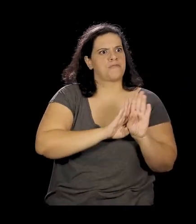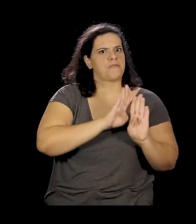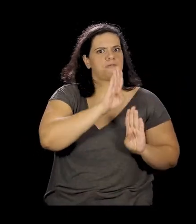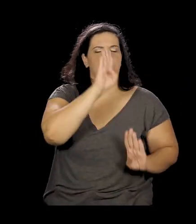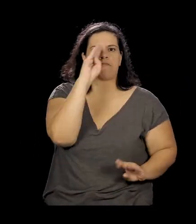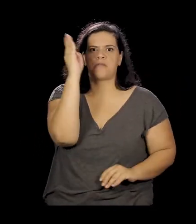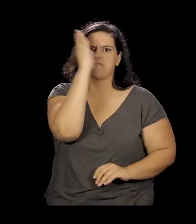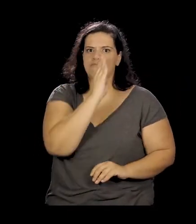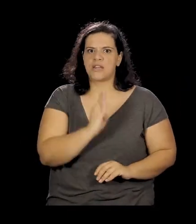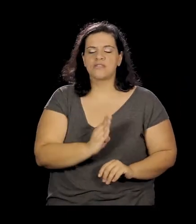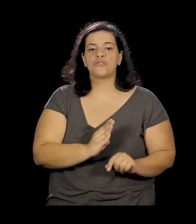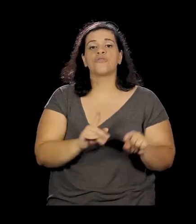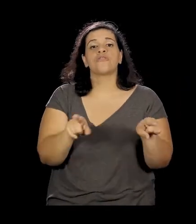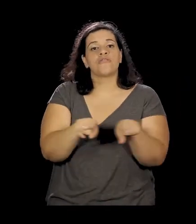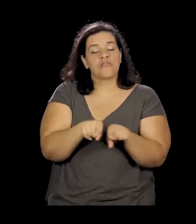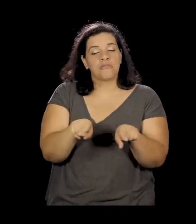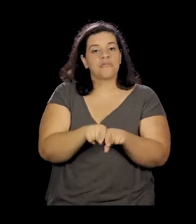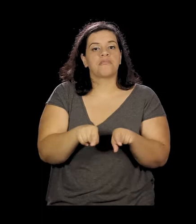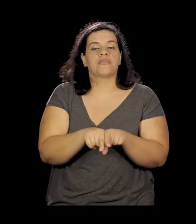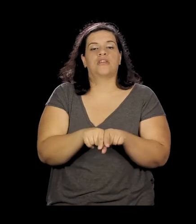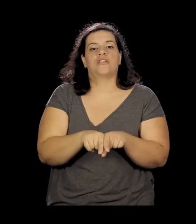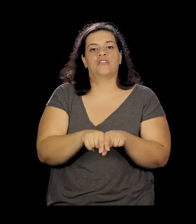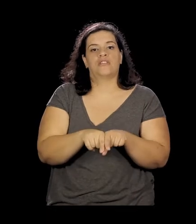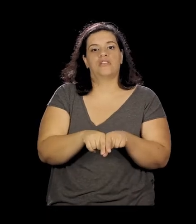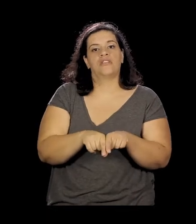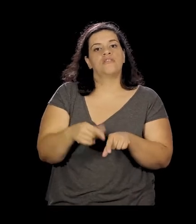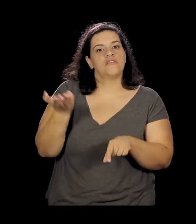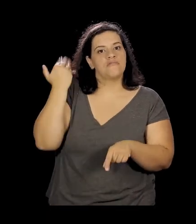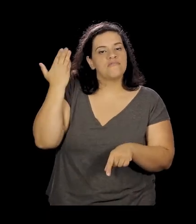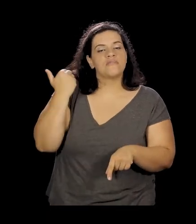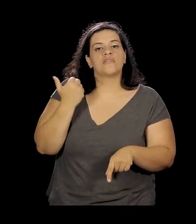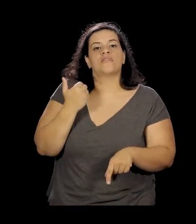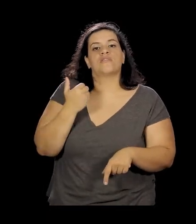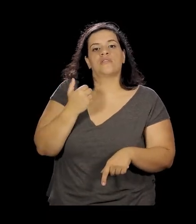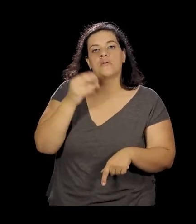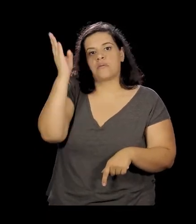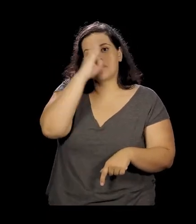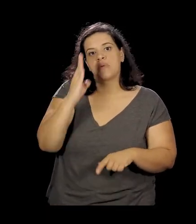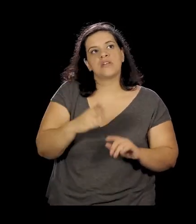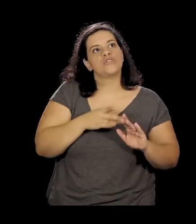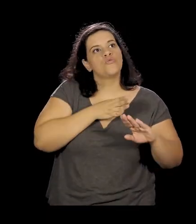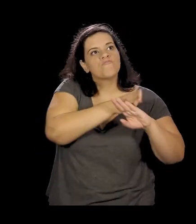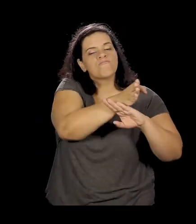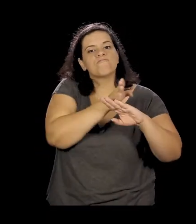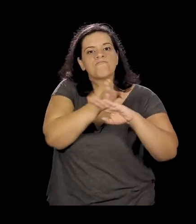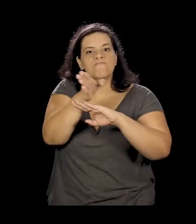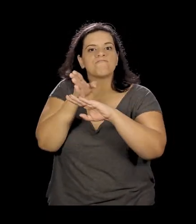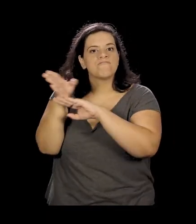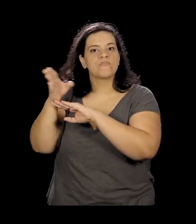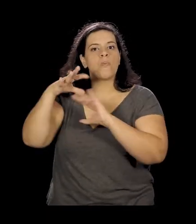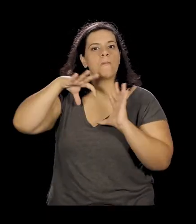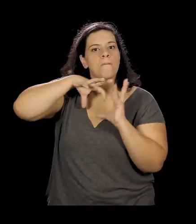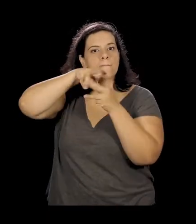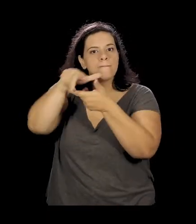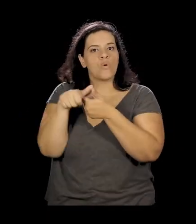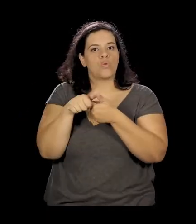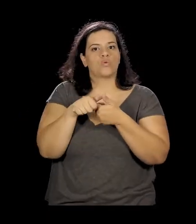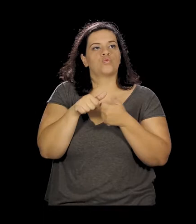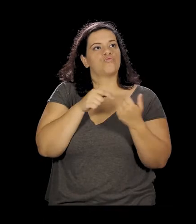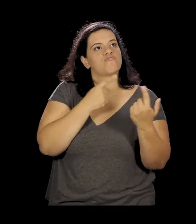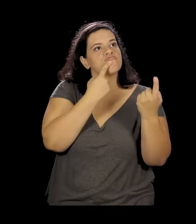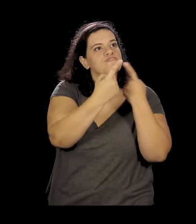e também tinha muita presença internacional diplomática,